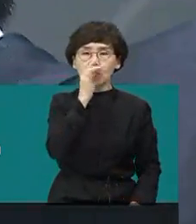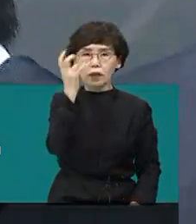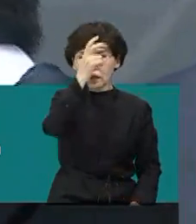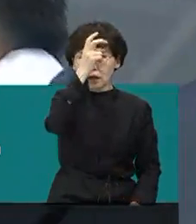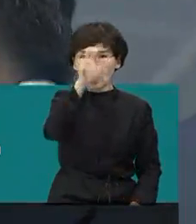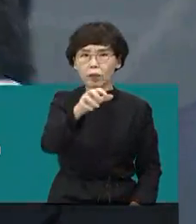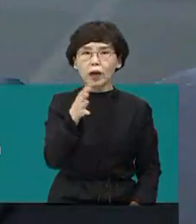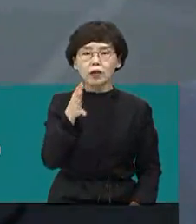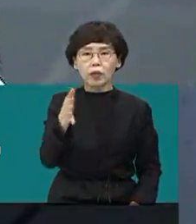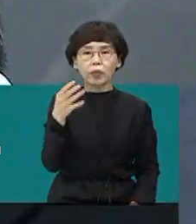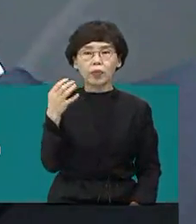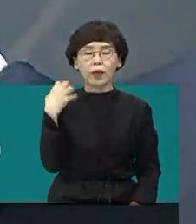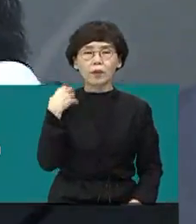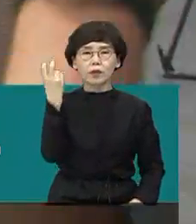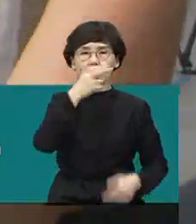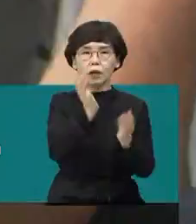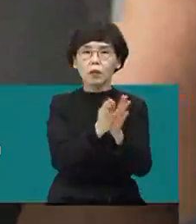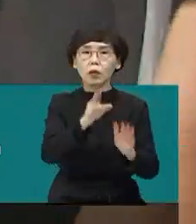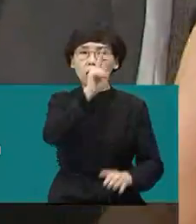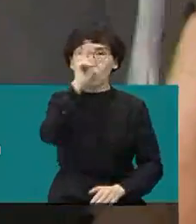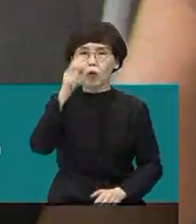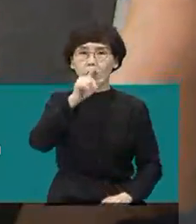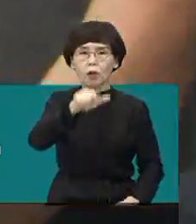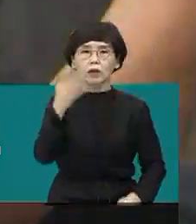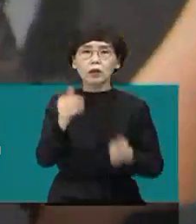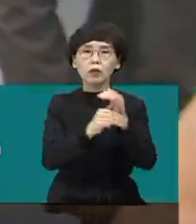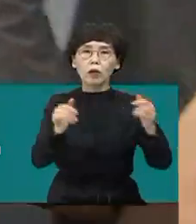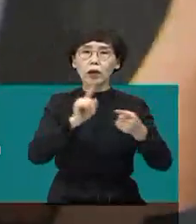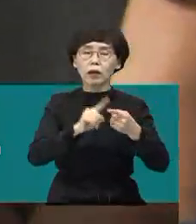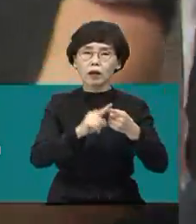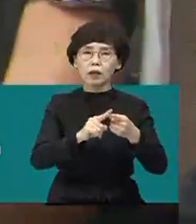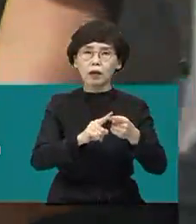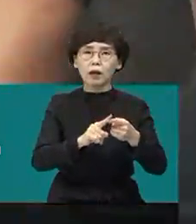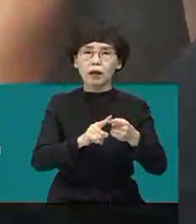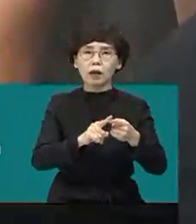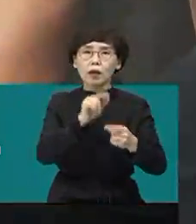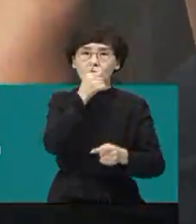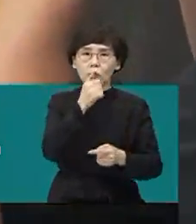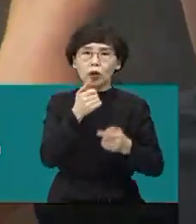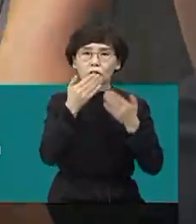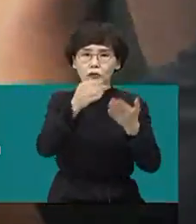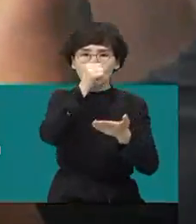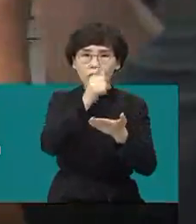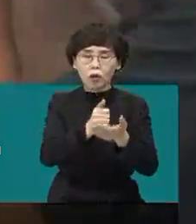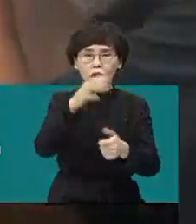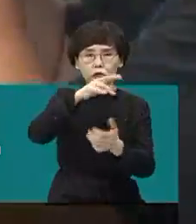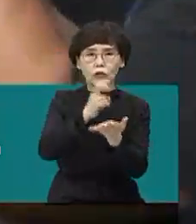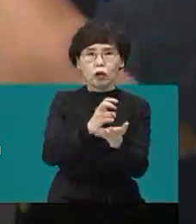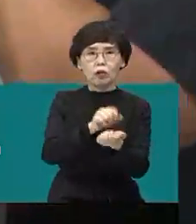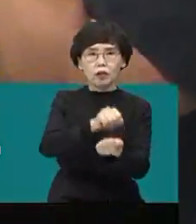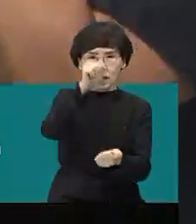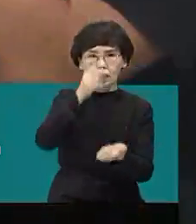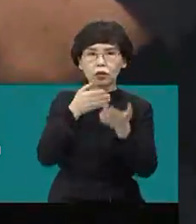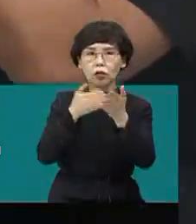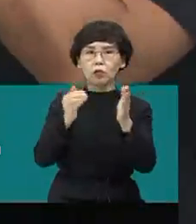전 의원에 대해 알선 소재 혐의로 알선 수재 혐의로 구속영장을 청구했습니다. 검찰 수사팀은 곽 전 의원이